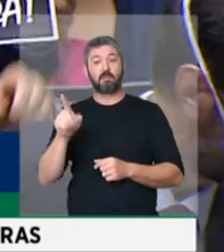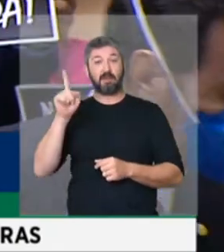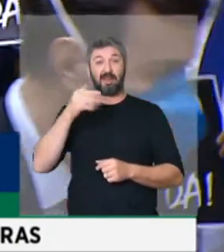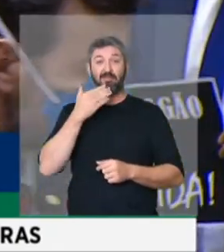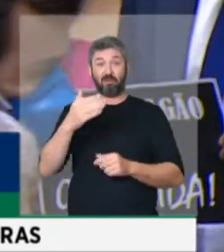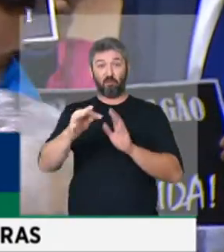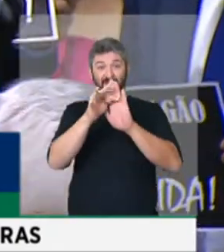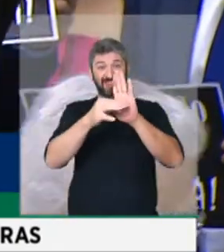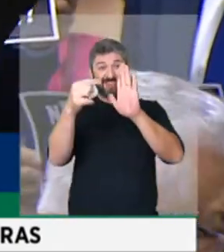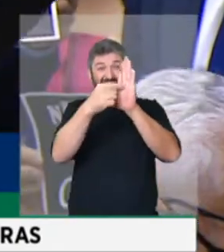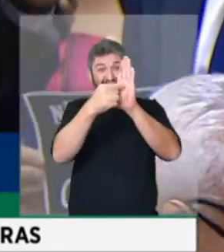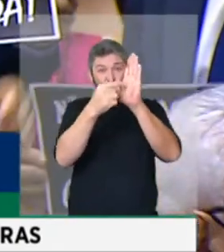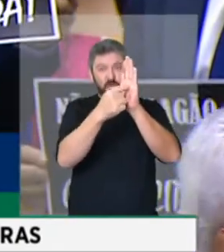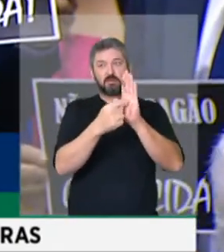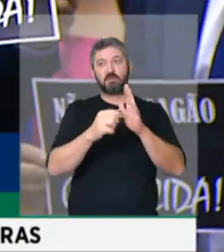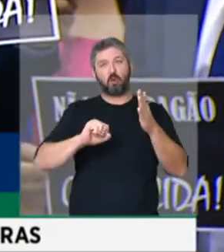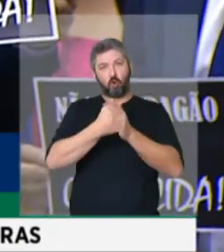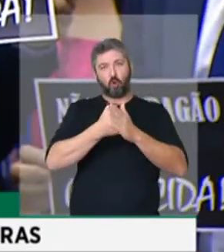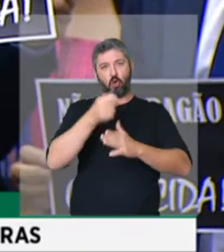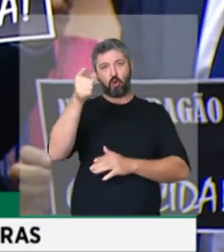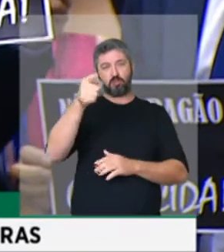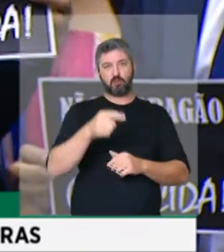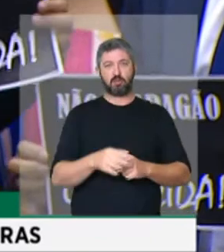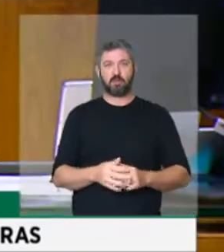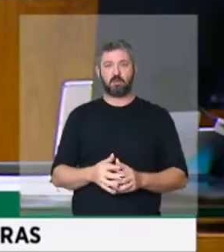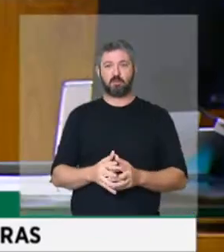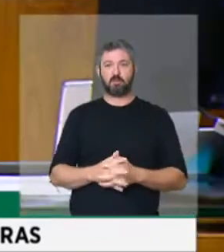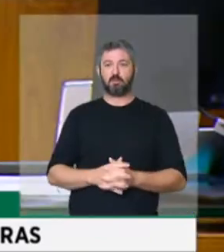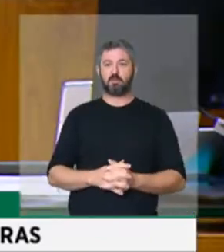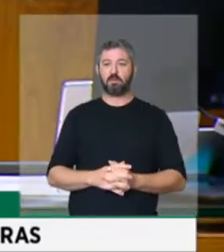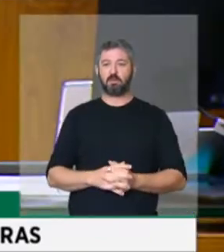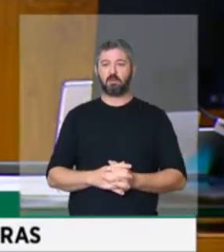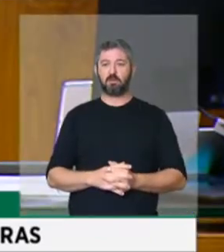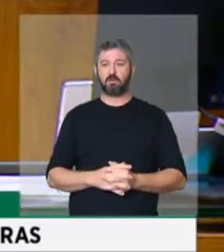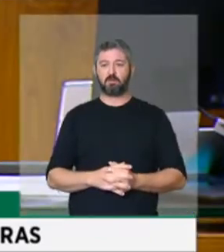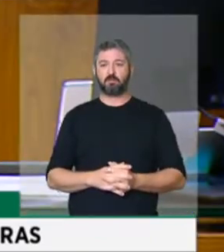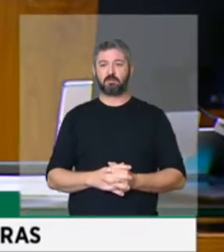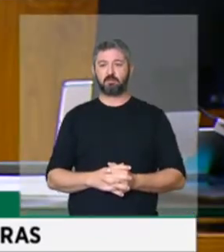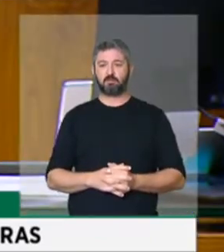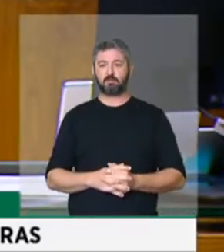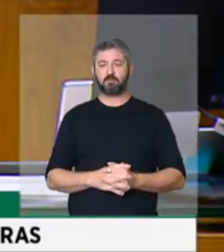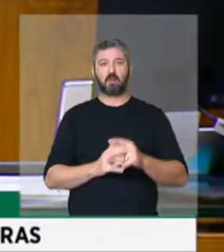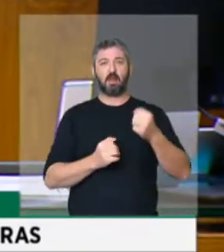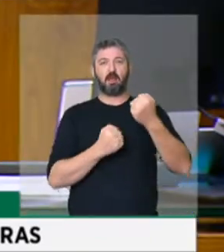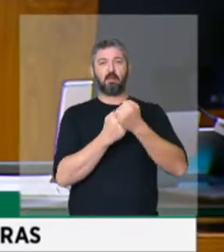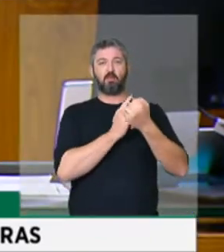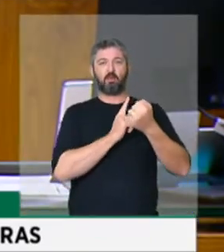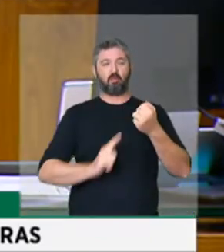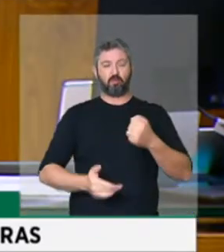MATÉRIA SEJAM A FAVOR DESSE TEXTO. POR ISSO OBSTRUÇÃO NA RETIRADA-- [INTERRUPÇÃO NO ÁUDIO] [PRESIDENTE]: COMO ORIENTA O GOVERNO,